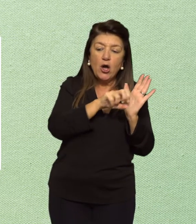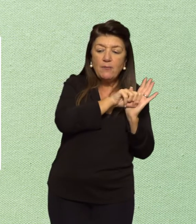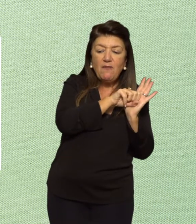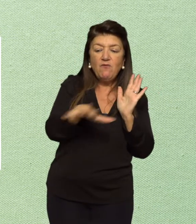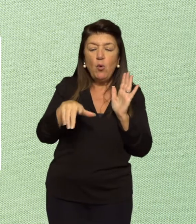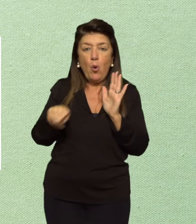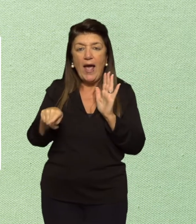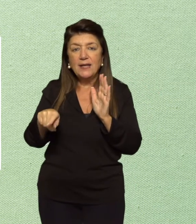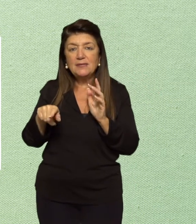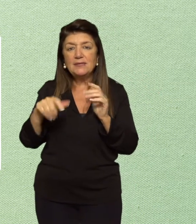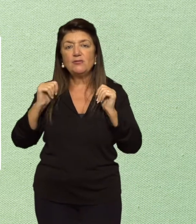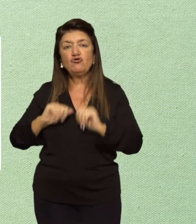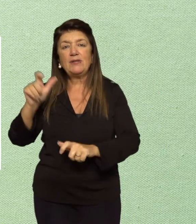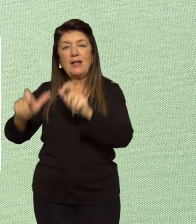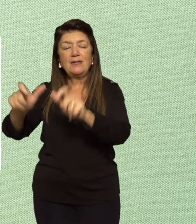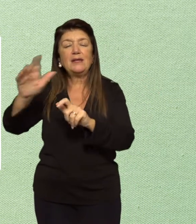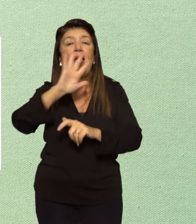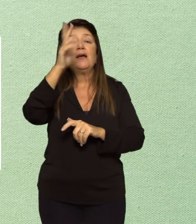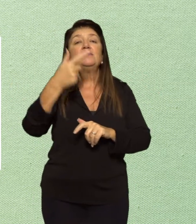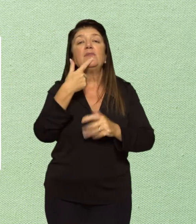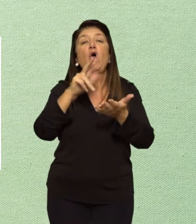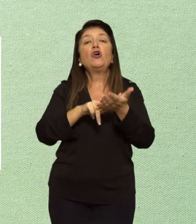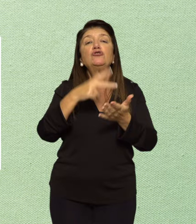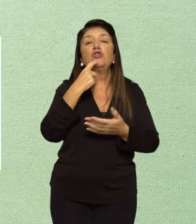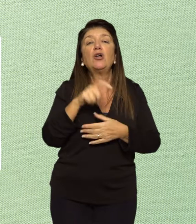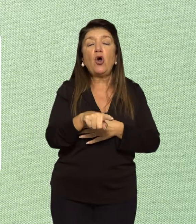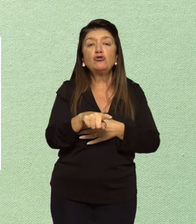Volendo tornare all'esempio del codice rosso, il fatto anche che sia stata molto pubblicizzata